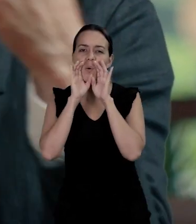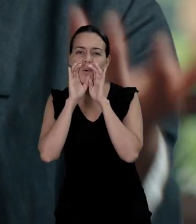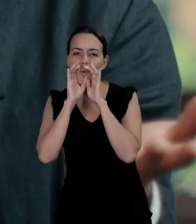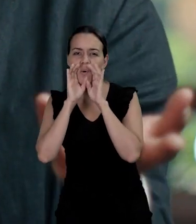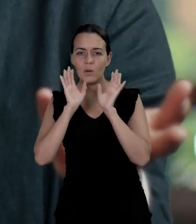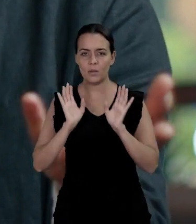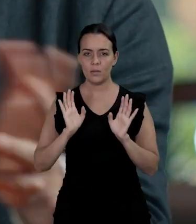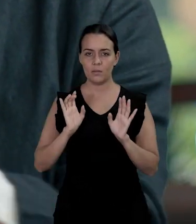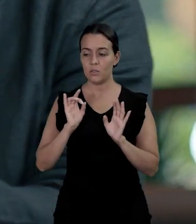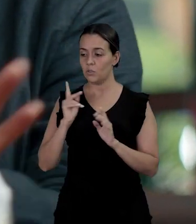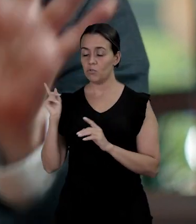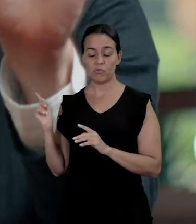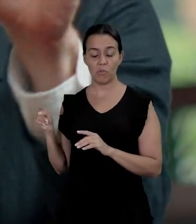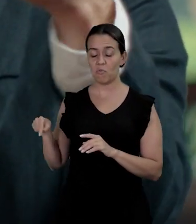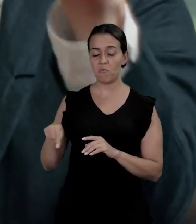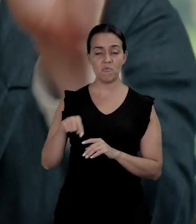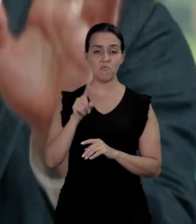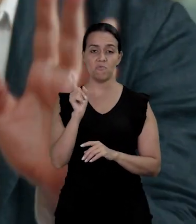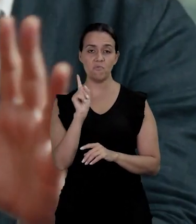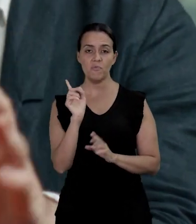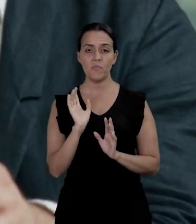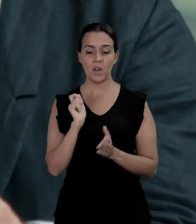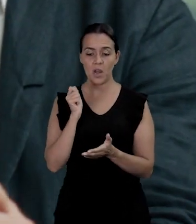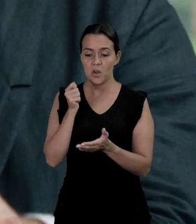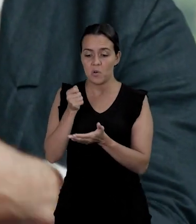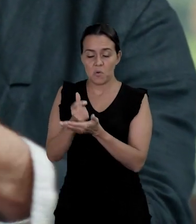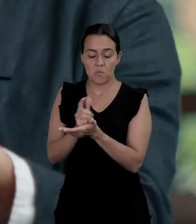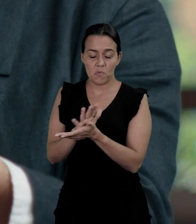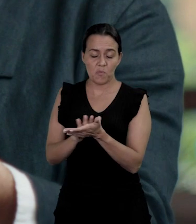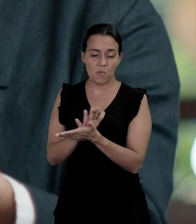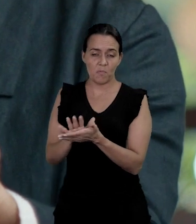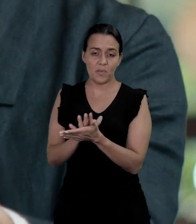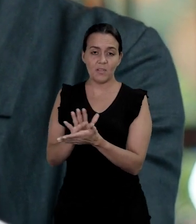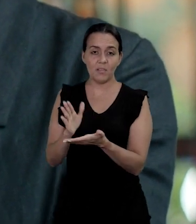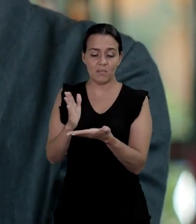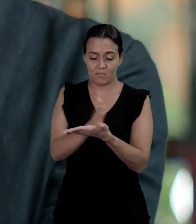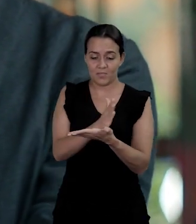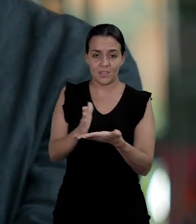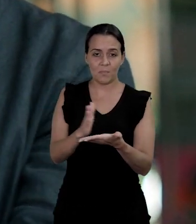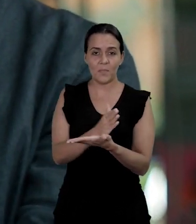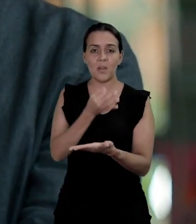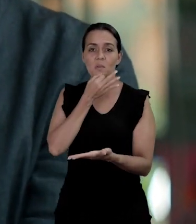não compra os disco do Chico Buarque e deixa ele no mundo dele. Aí ele foi no Twitter e começaram a ler para Chico Buarque,